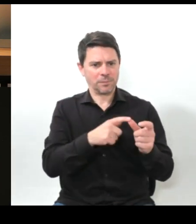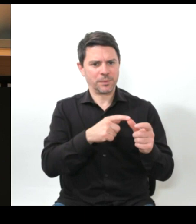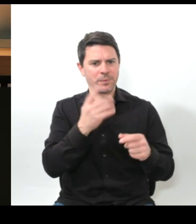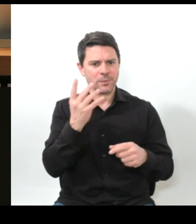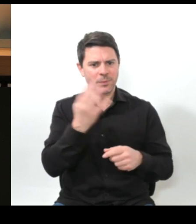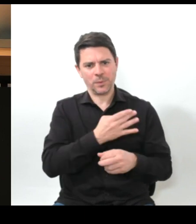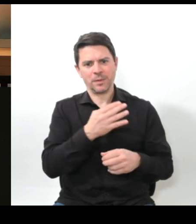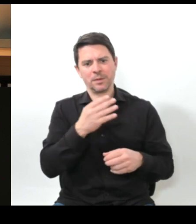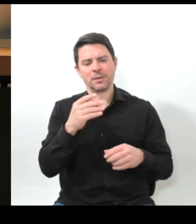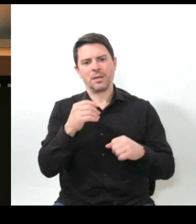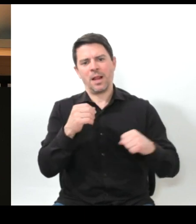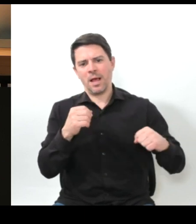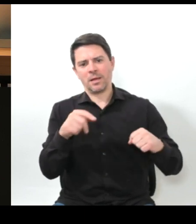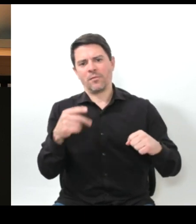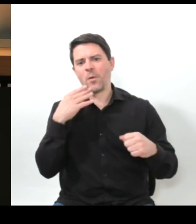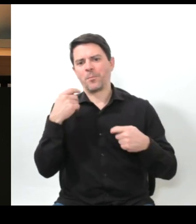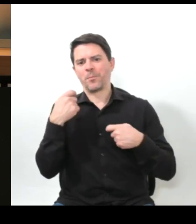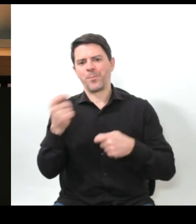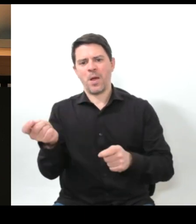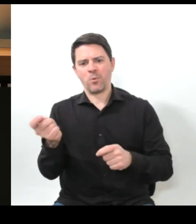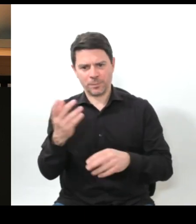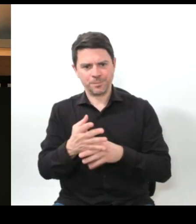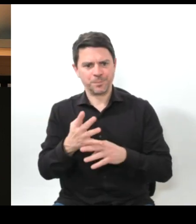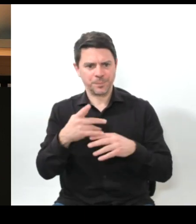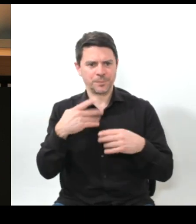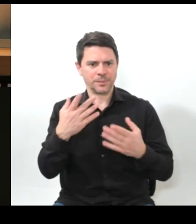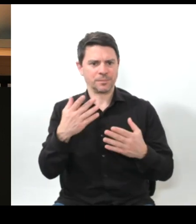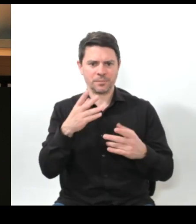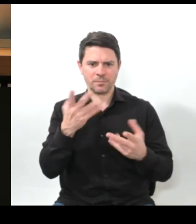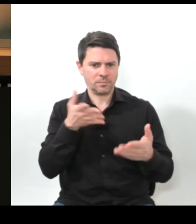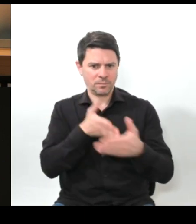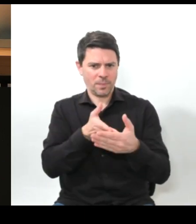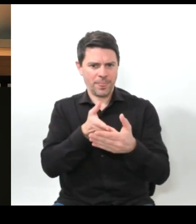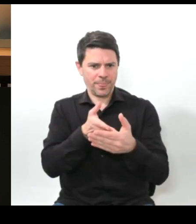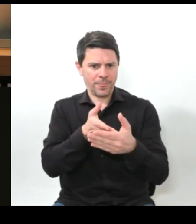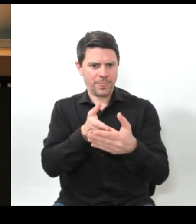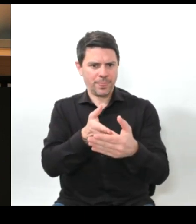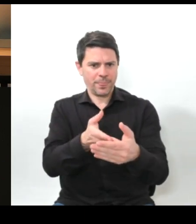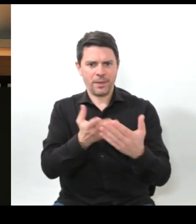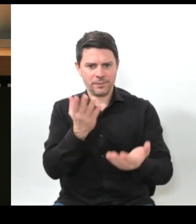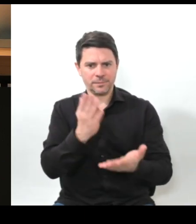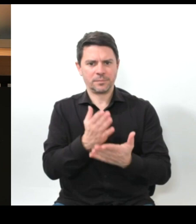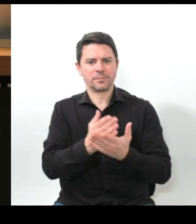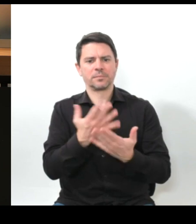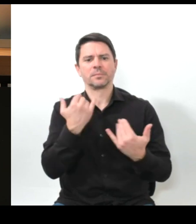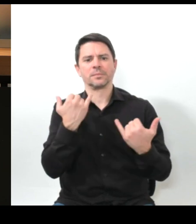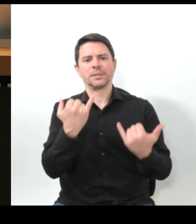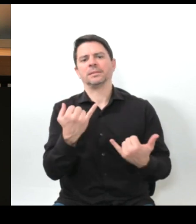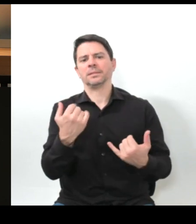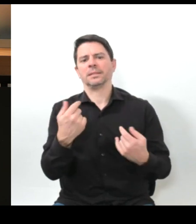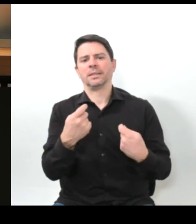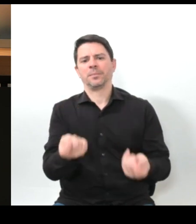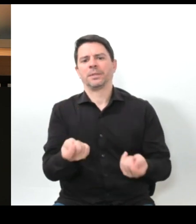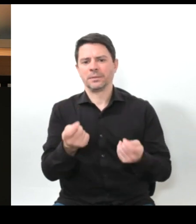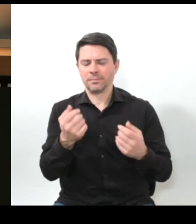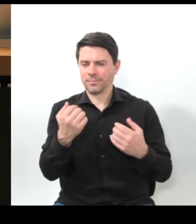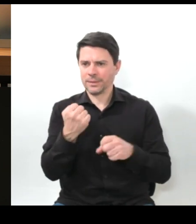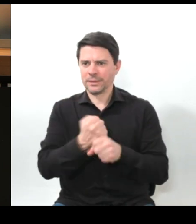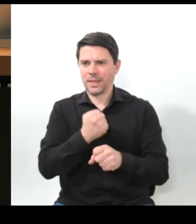über 20 % weniger. Sie werden in diesem Jahr weniger bauen. Wenn wir uns angucken, wie das bei die Studentenwohnungen ausschaut,